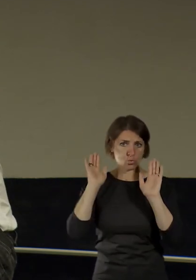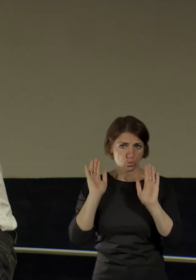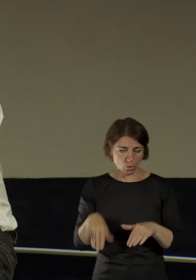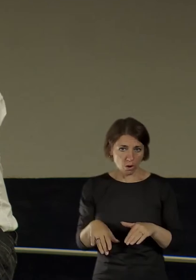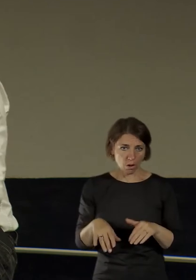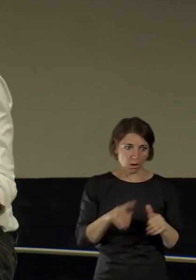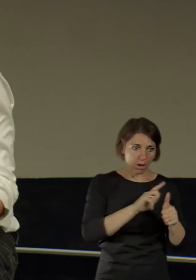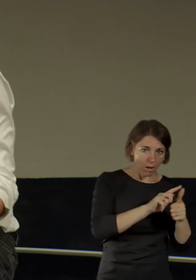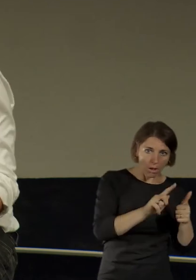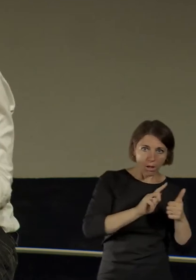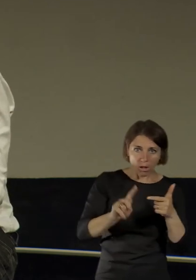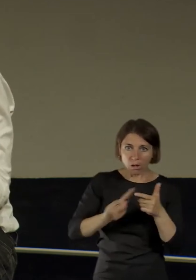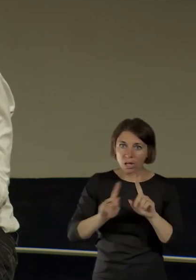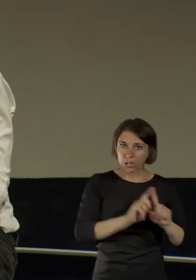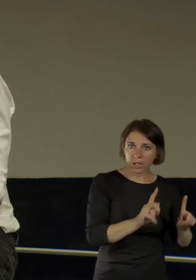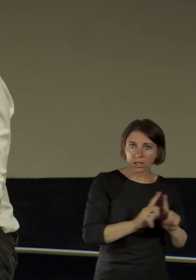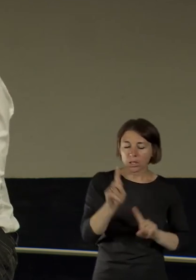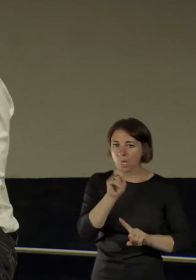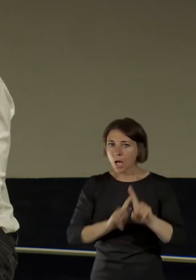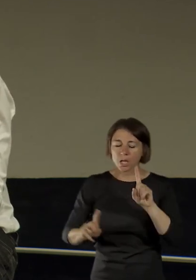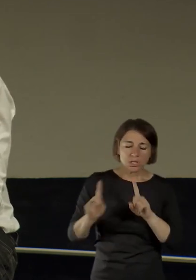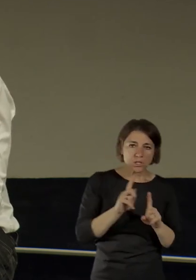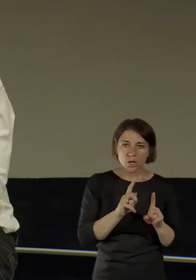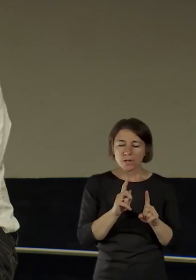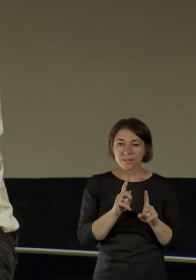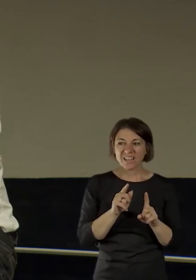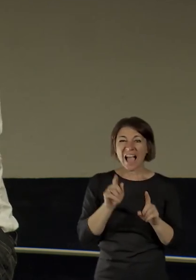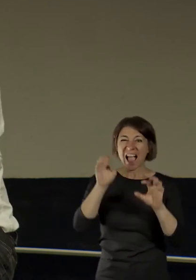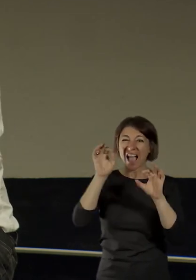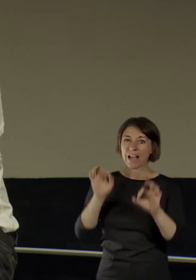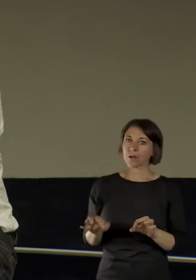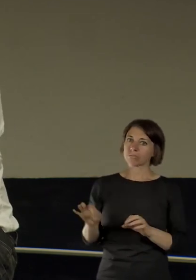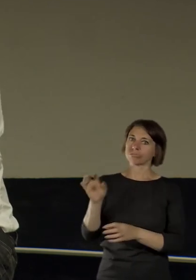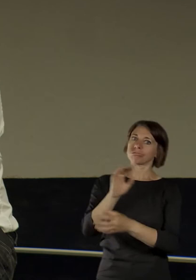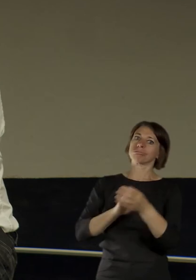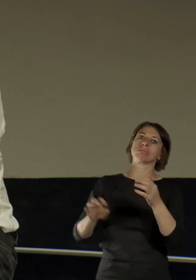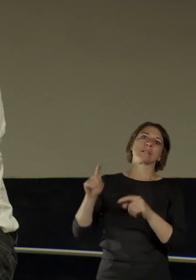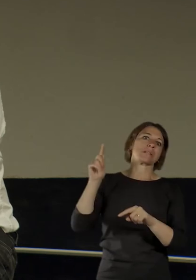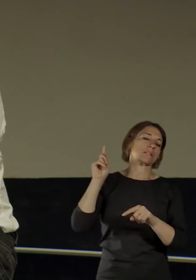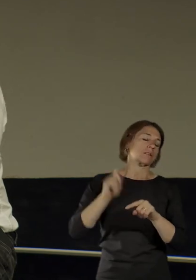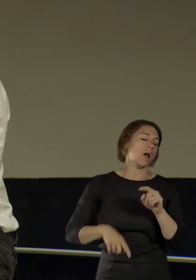A my jsme s tímhle trošku nešťastným případem, protože kolem toho běhala různá korespondence,